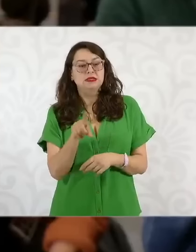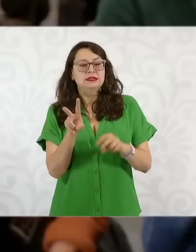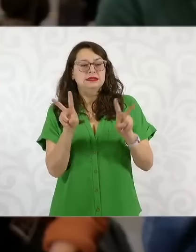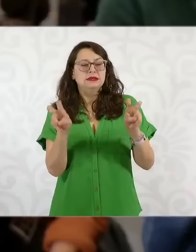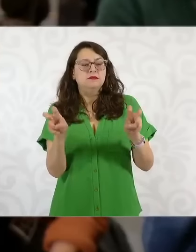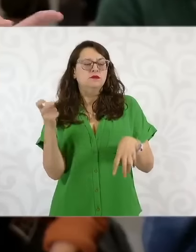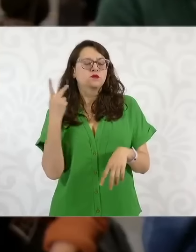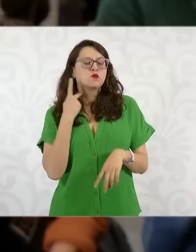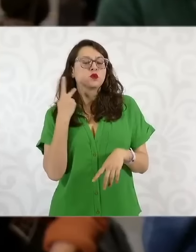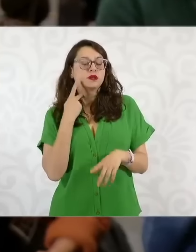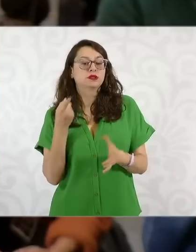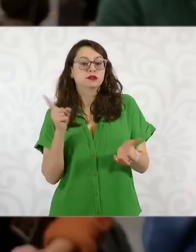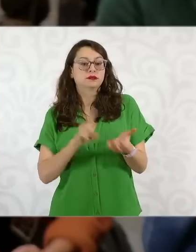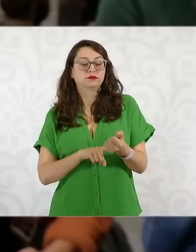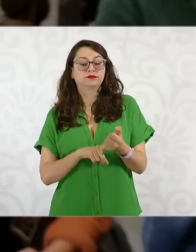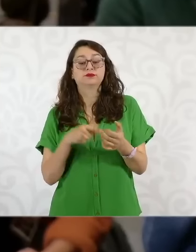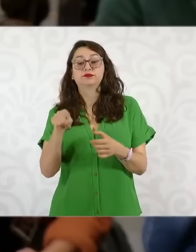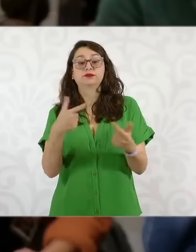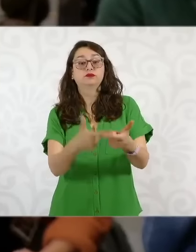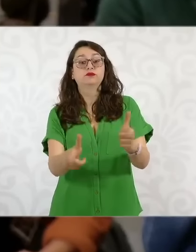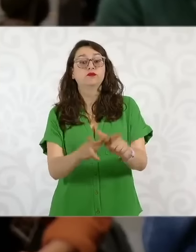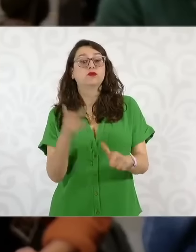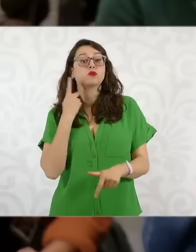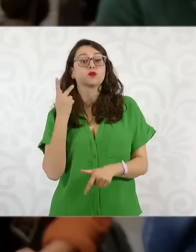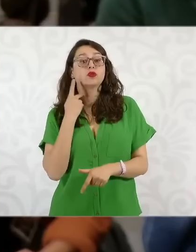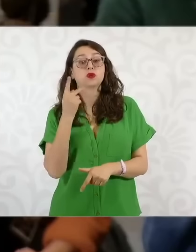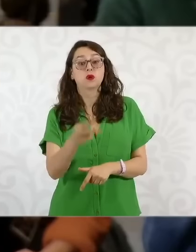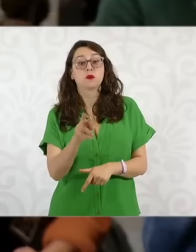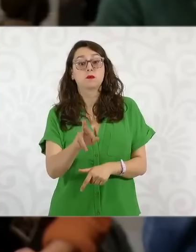eh el presidente del PRI eh propuso eliminar el IEPS,